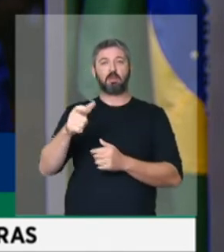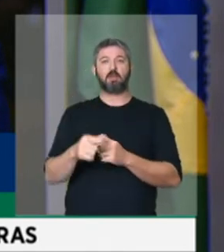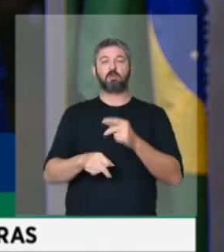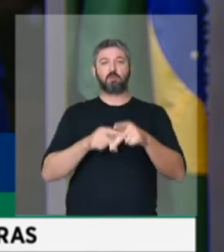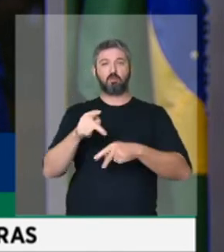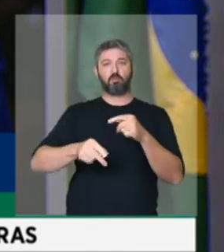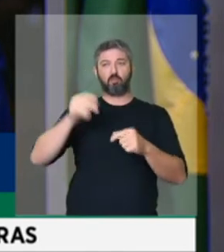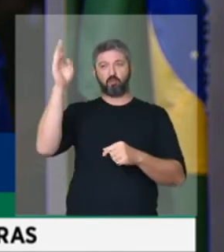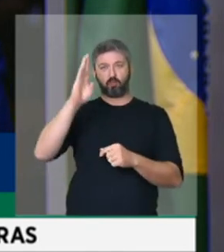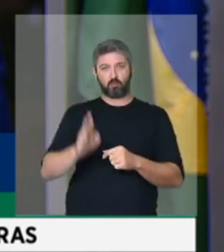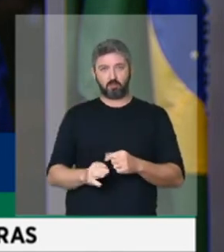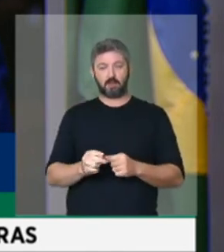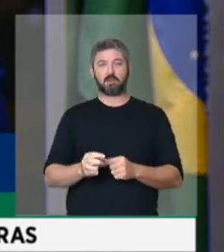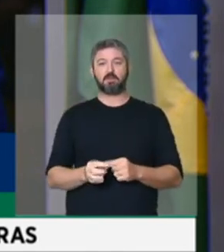MUITA ATENÇÃO AÍ NOS PRÓXIMOS DESTAQUES, E VAMOS